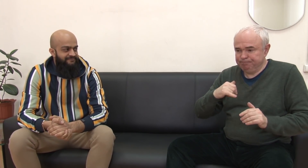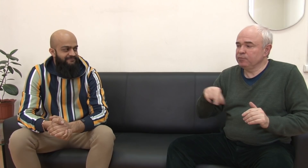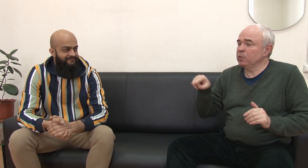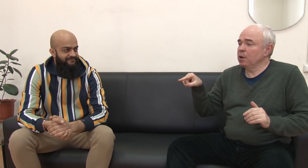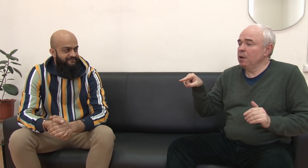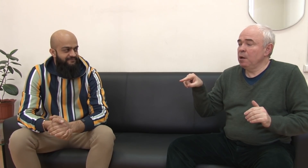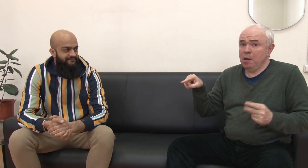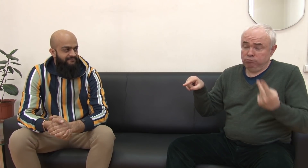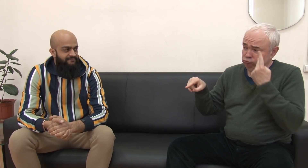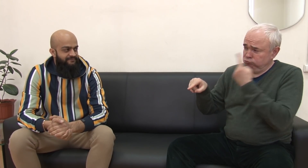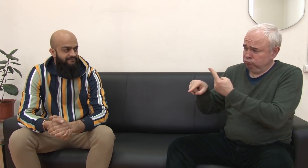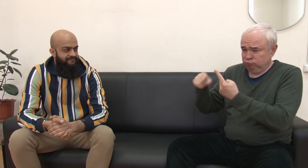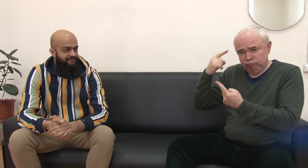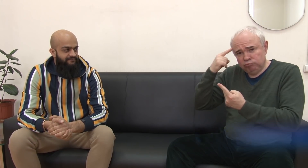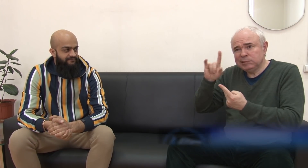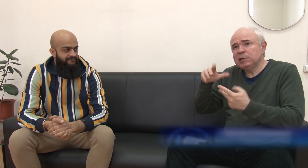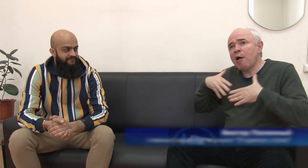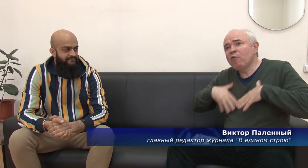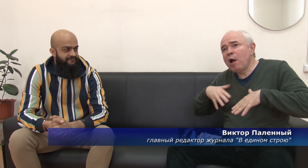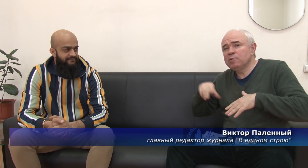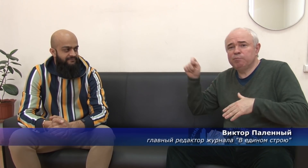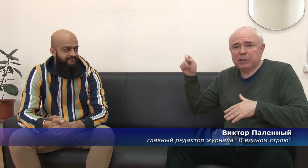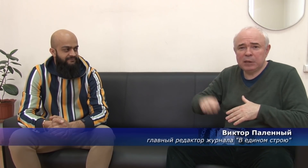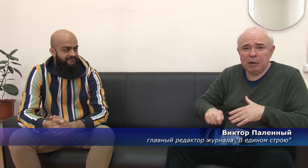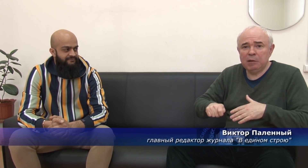Если посмотреть на него, можно подумать, что он приехал к нам с Кавказа.